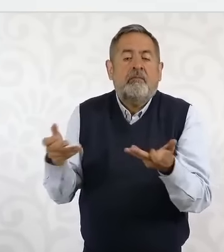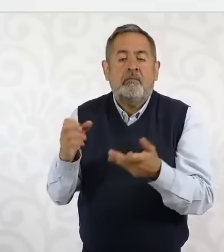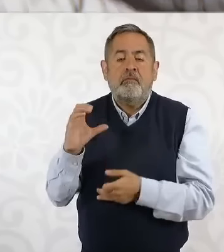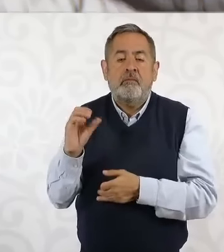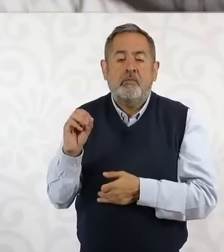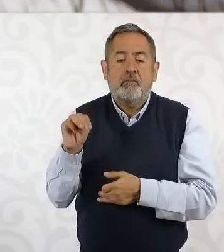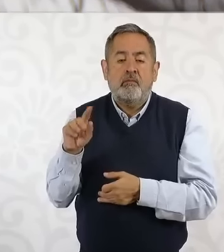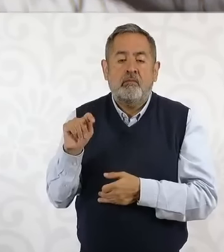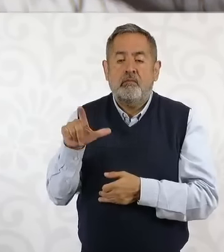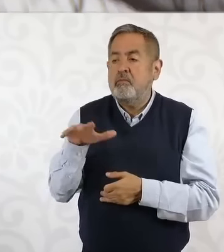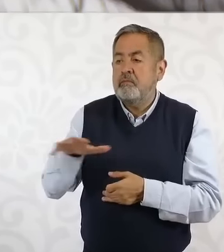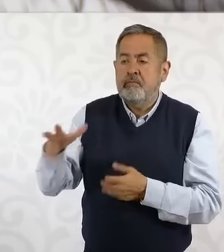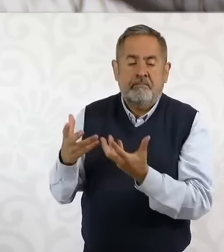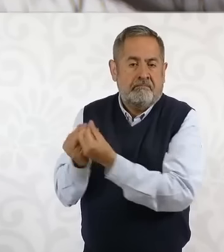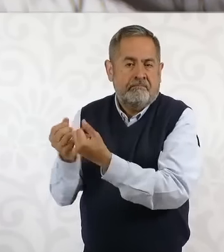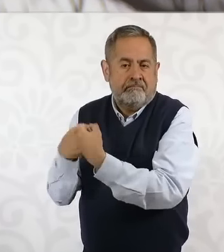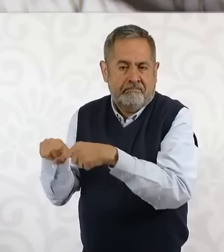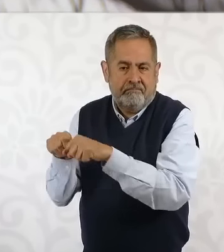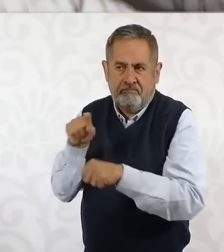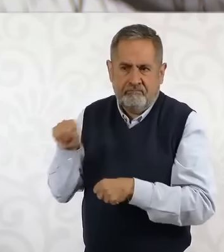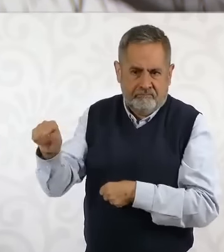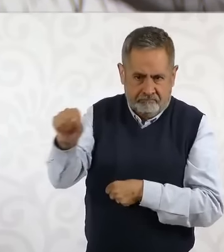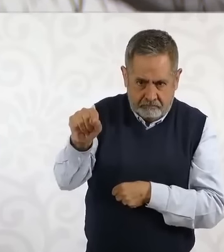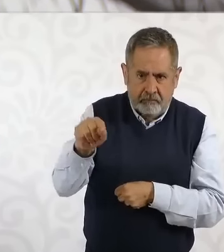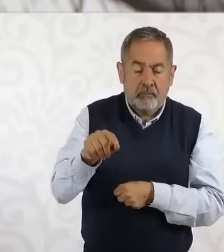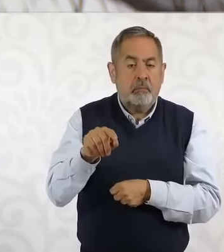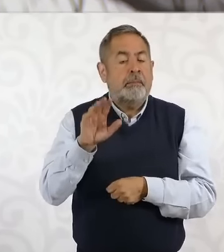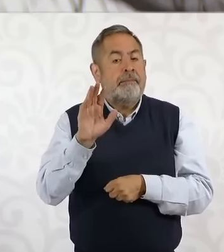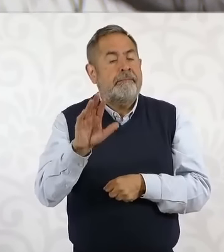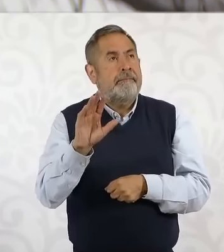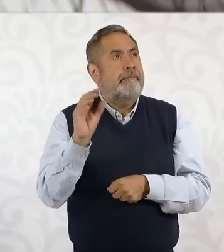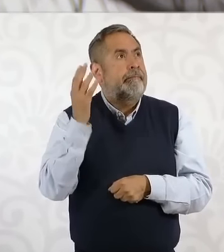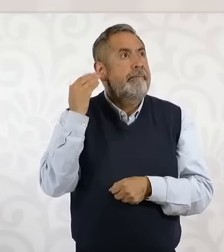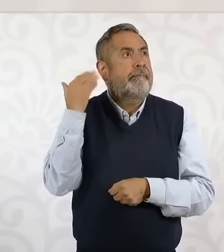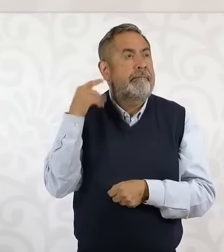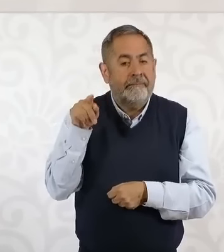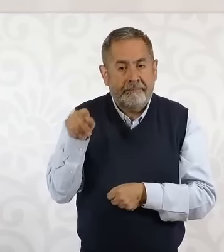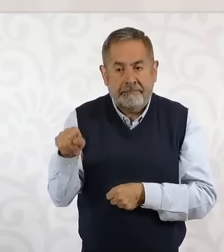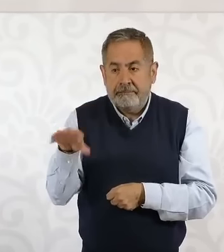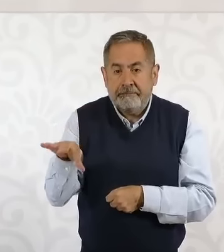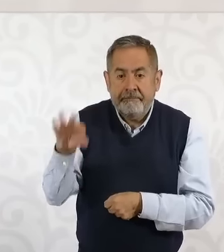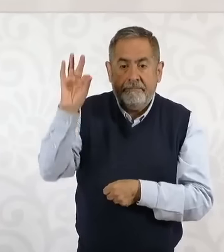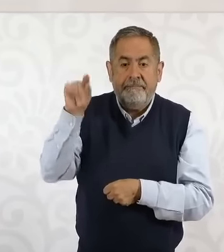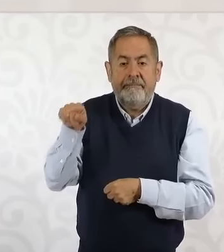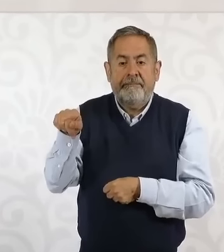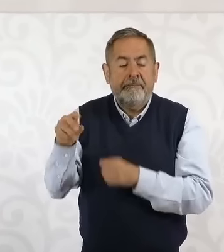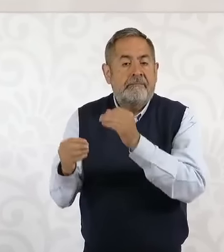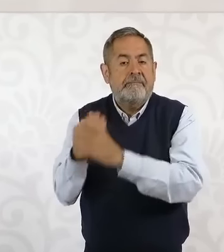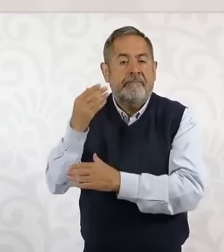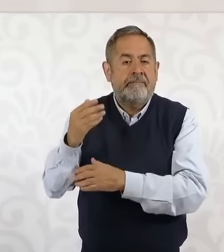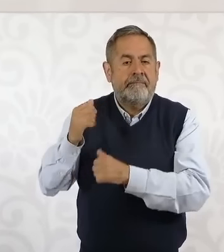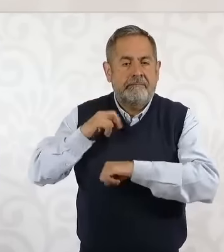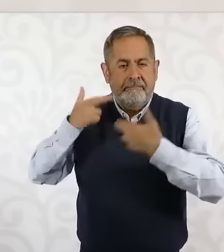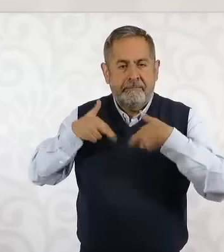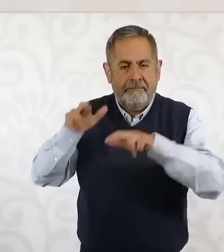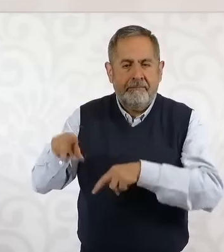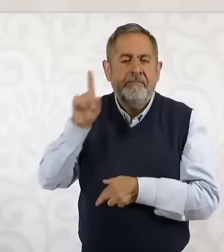una parte muy importante. acaba hace muy poquito de elegirse nuevamente a creo que quedó una mujer